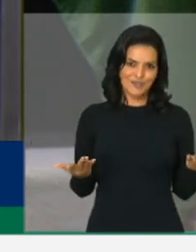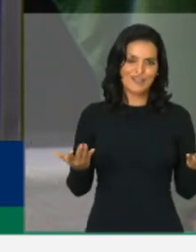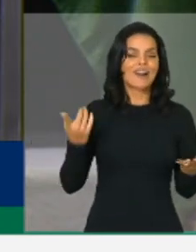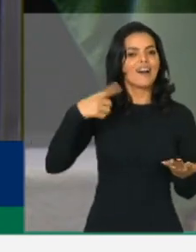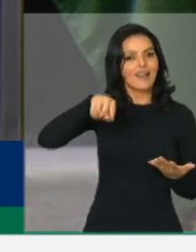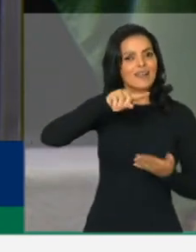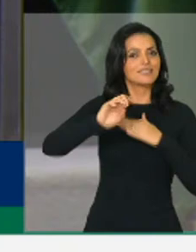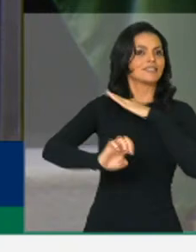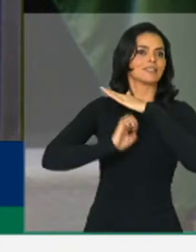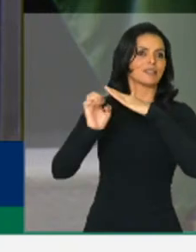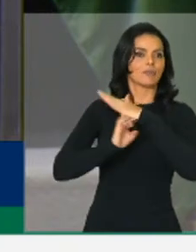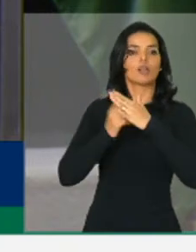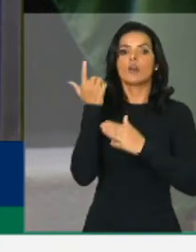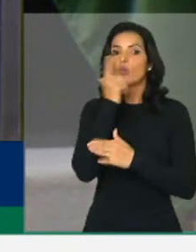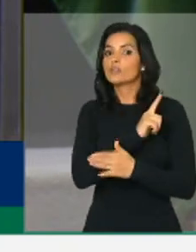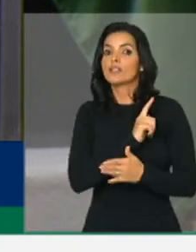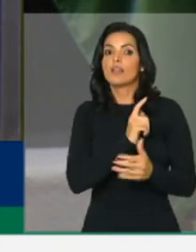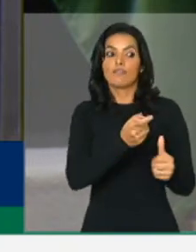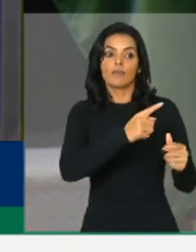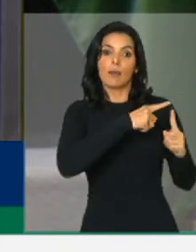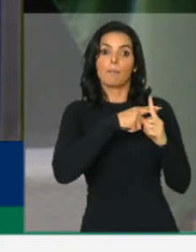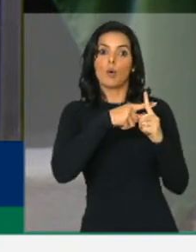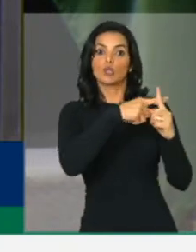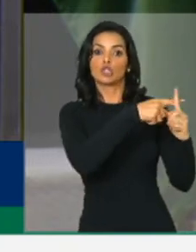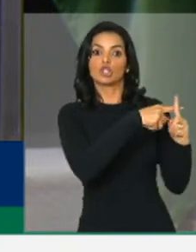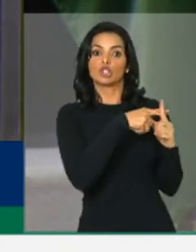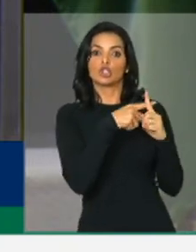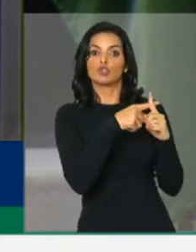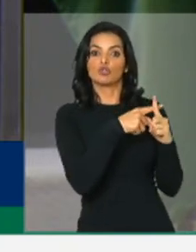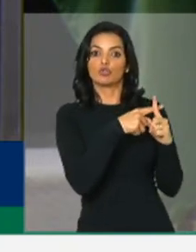DEVEDORA OU CONDIÇÃO DESFAVORÁVEL PARA QUE SEUS SÓCIOS PUDESSEM INCLUSIVE SE